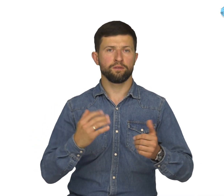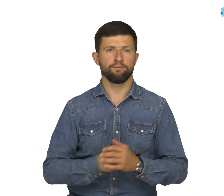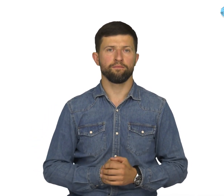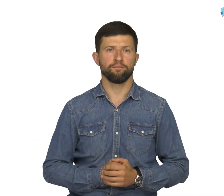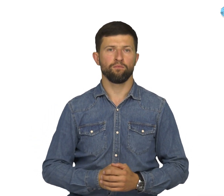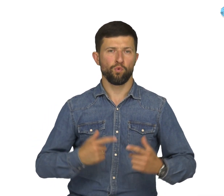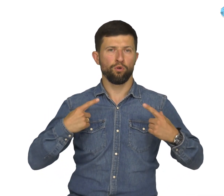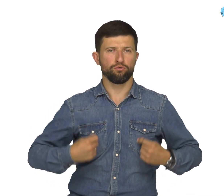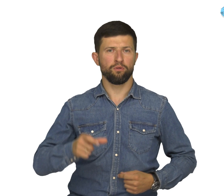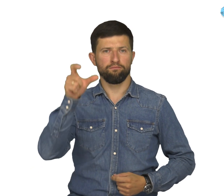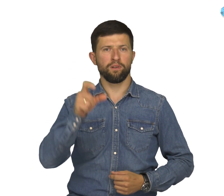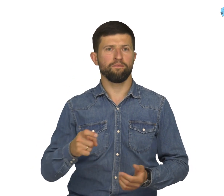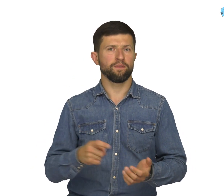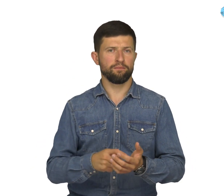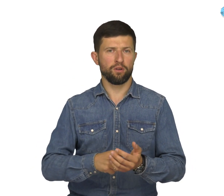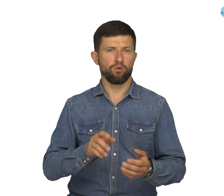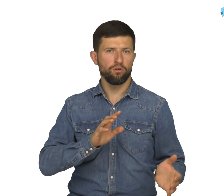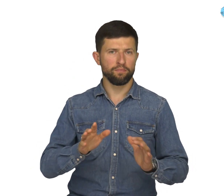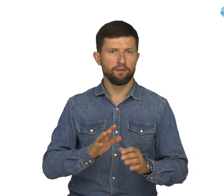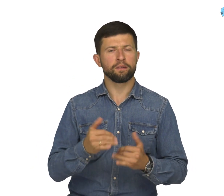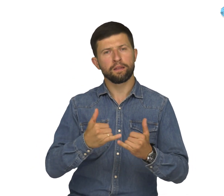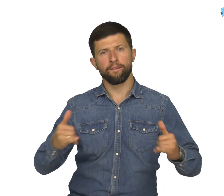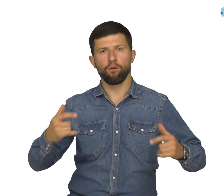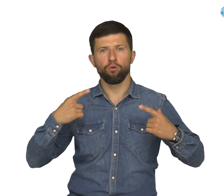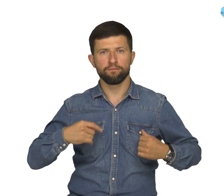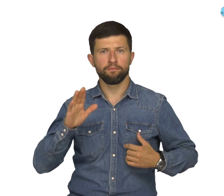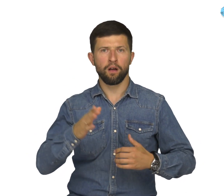6) na osobę wymagającą opieki inna osoba